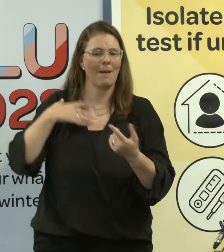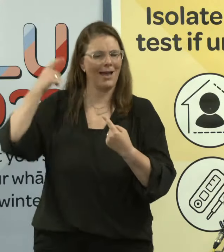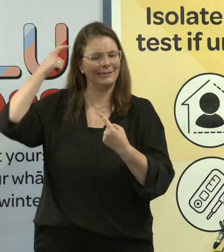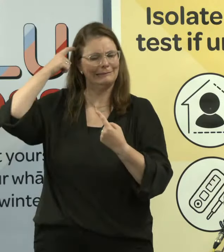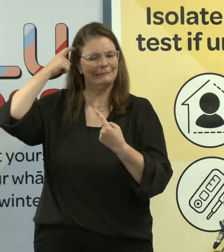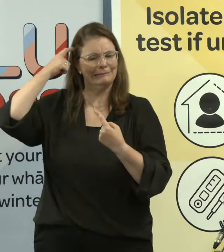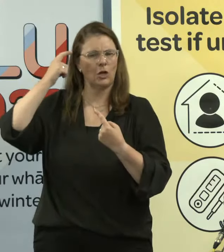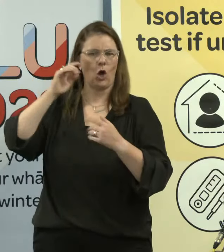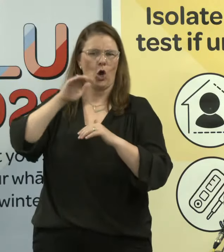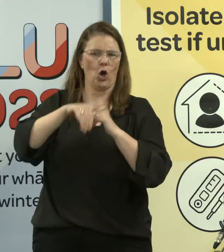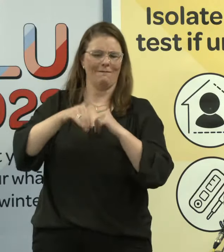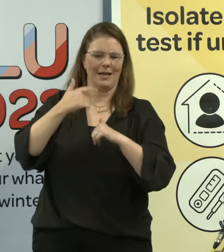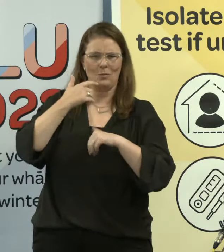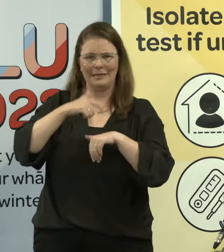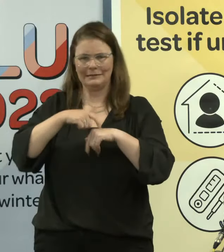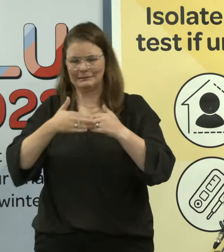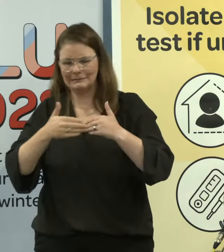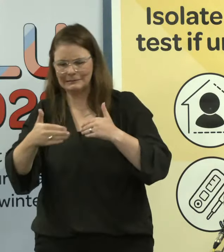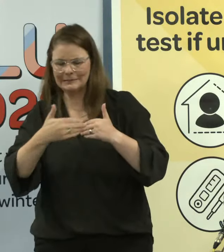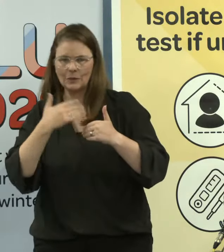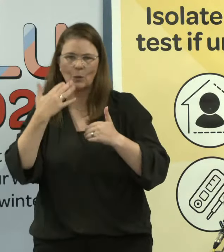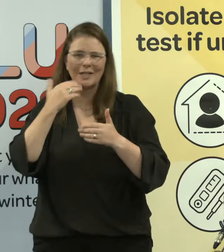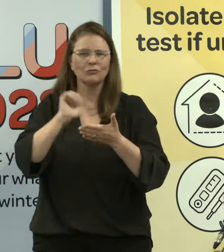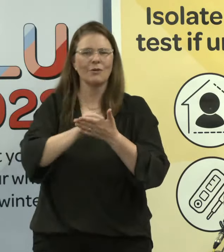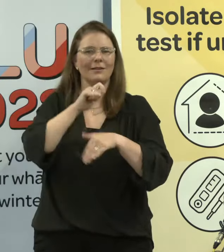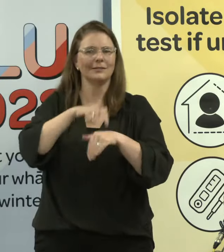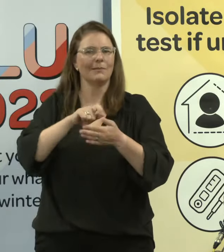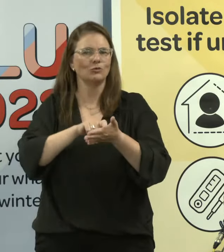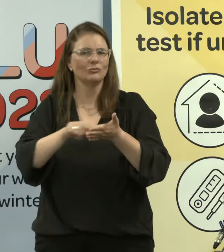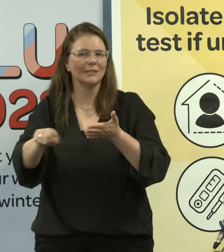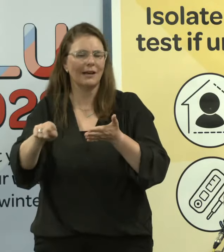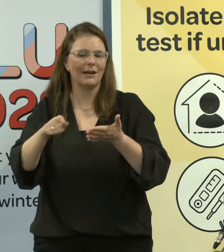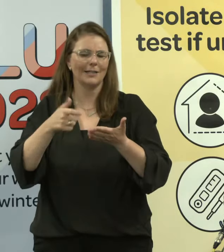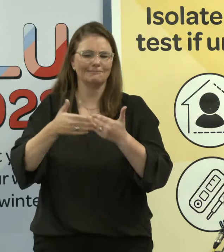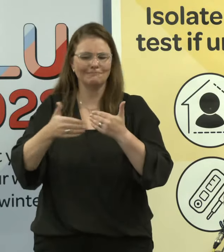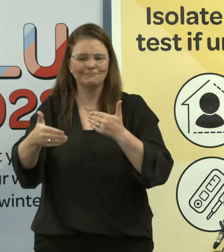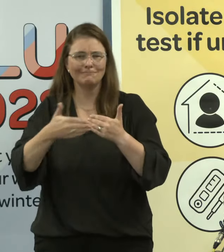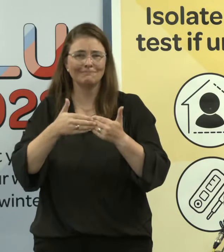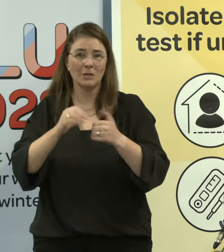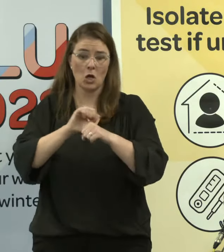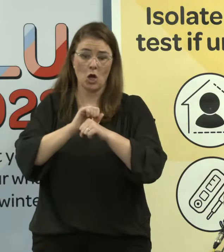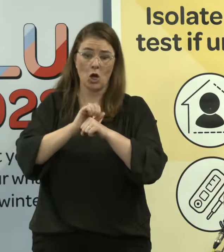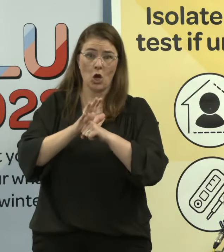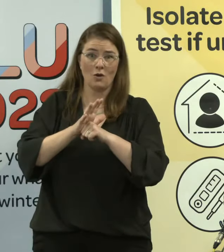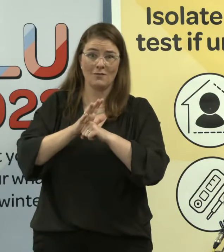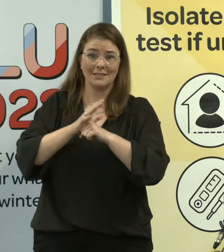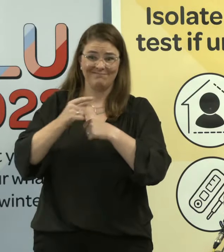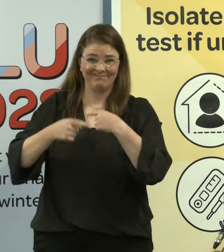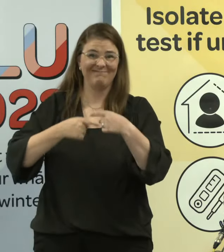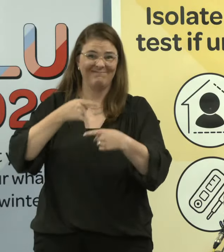karekau ano he te wa tino pai ki